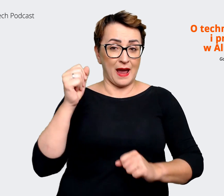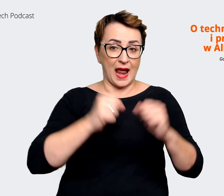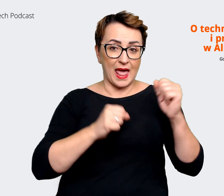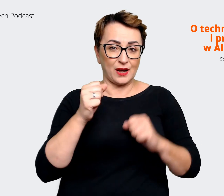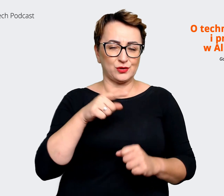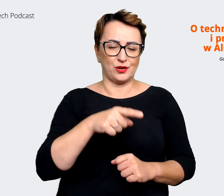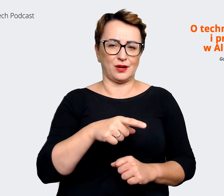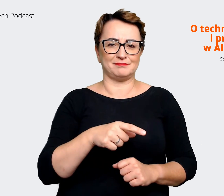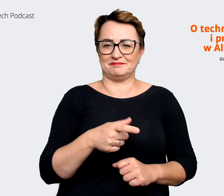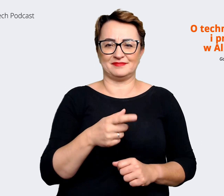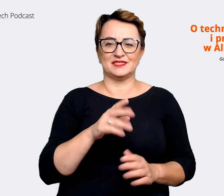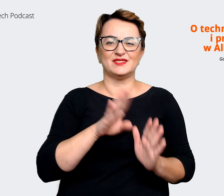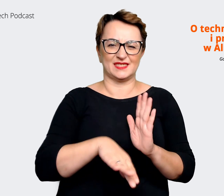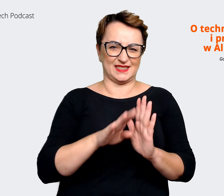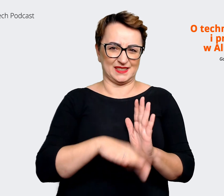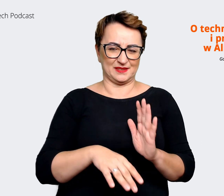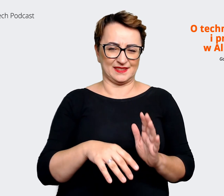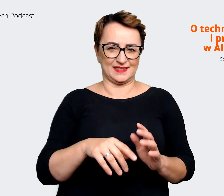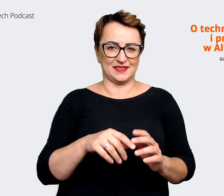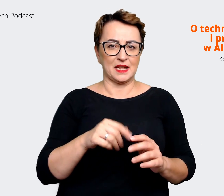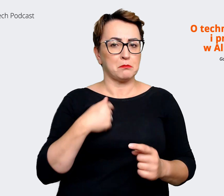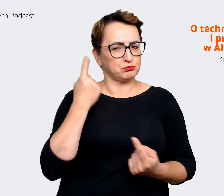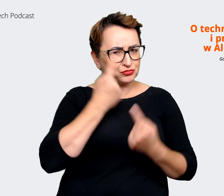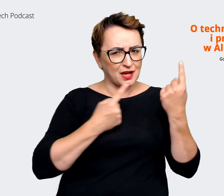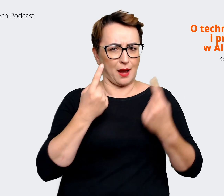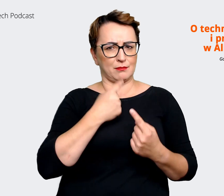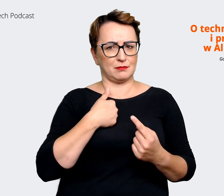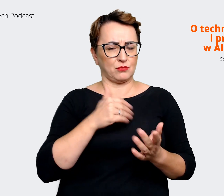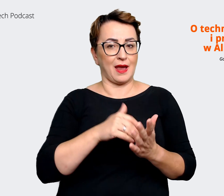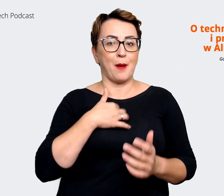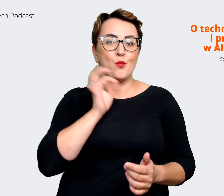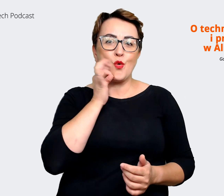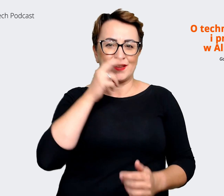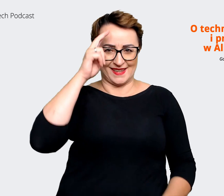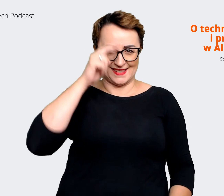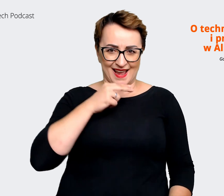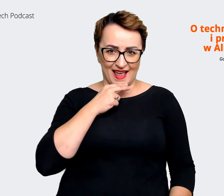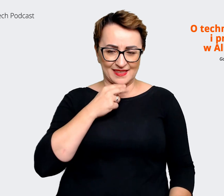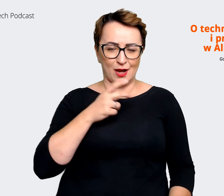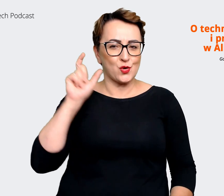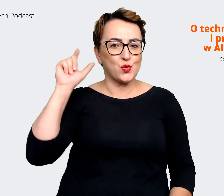racjonalne, bardzo przemyślane. Jako młody tata, to teraz oczywiście królują rzeczy nie dla mnie,